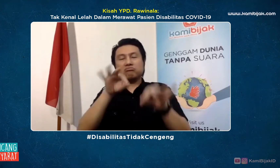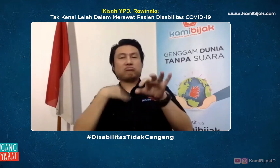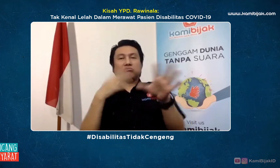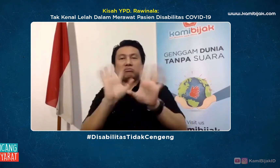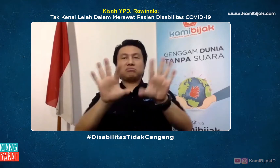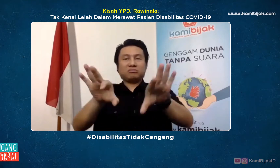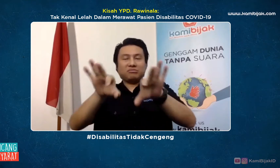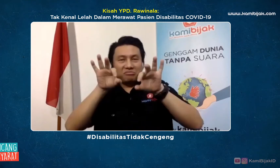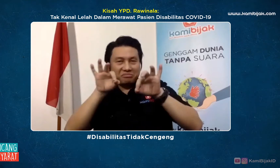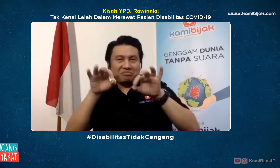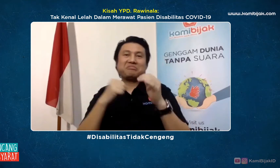yang dibahas hari ini